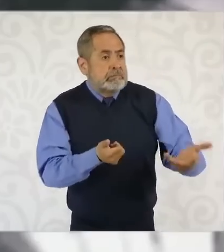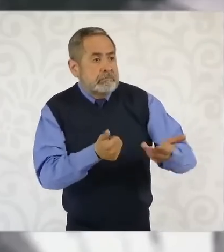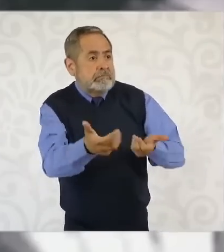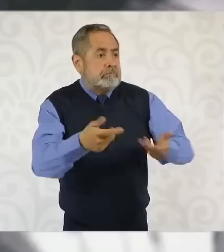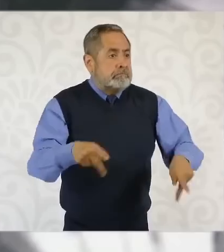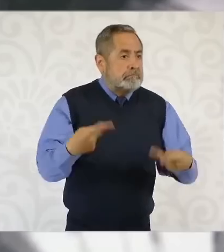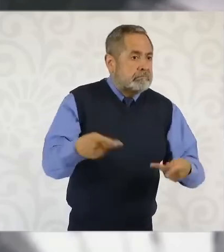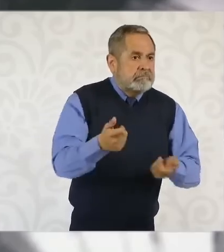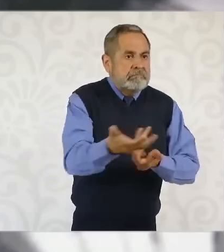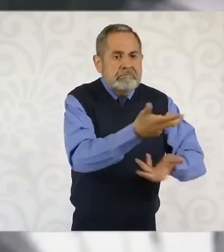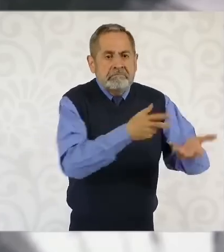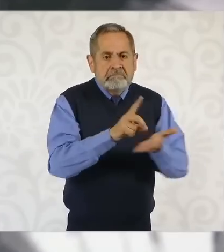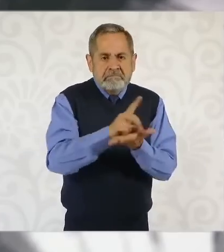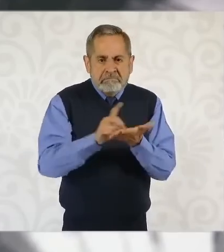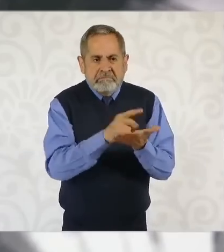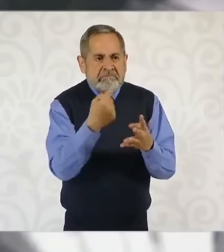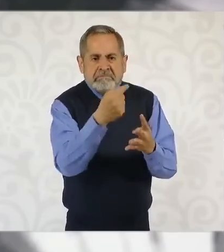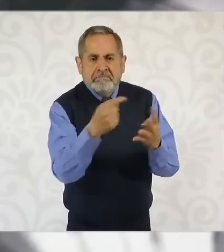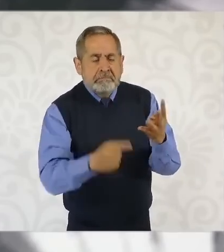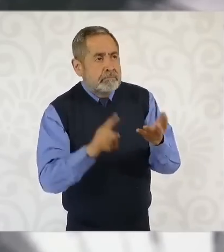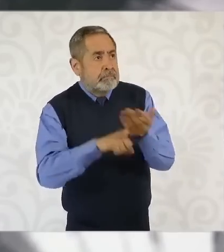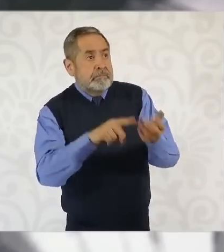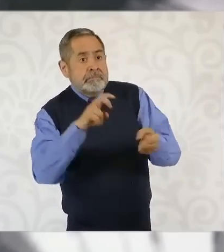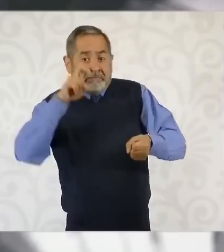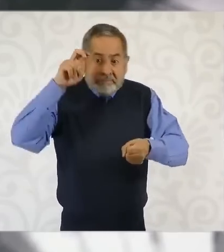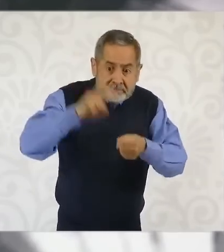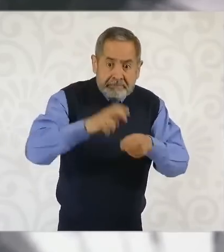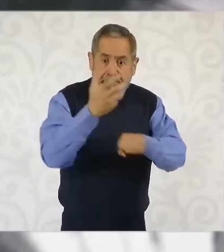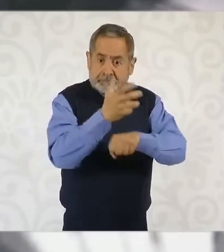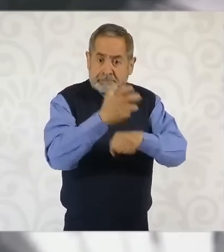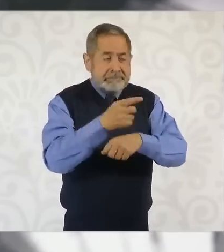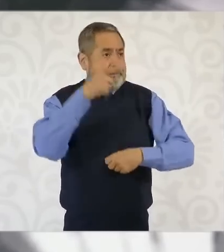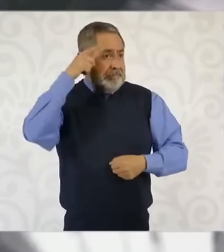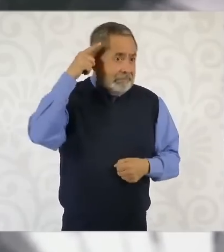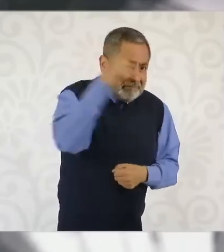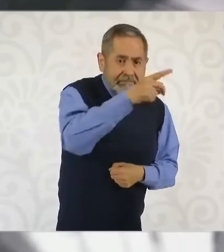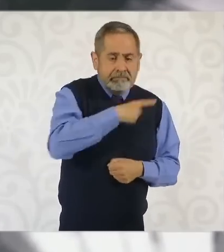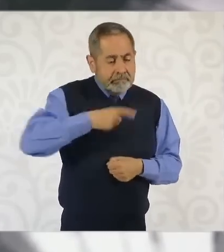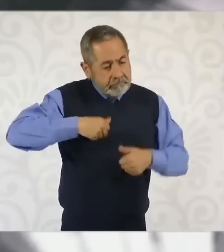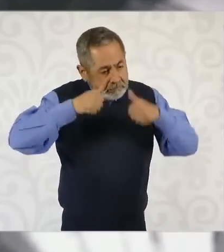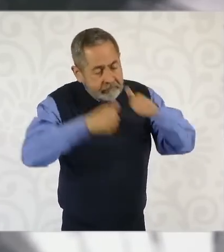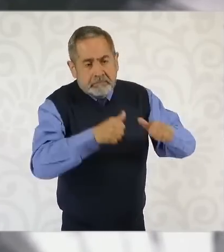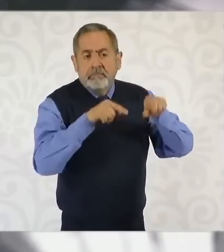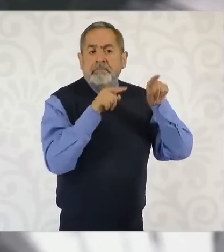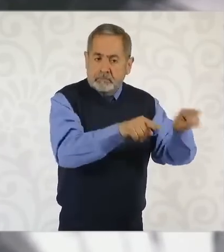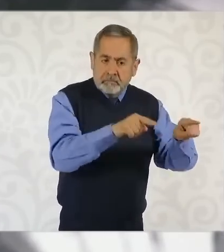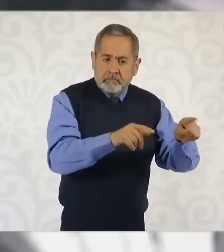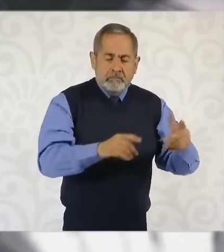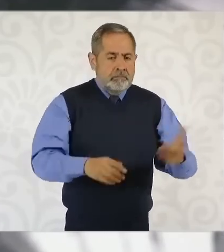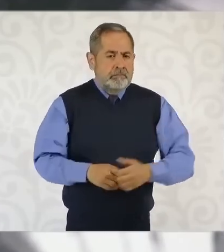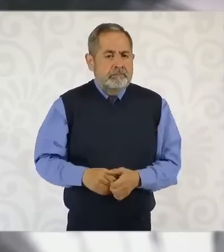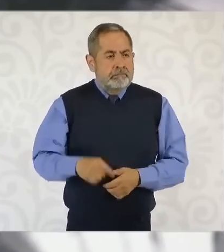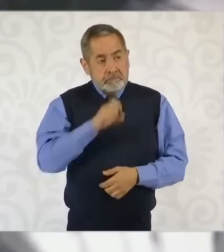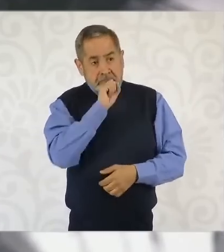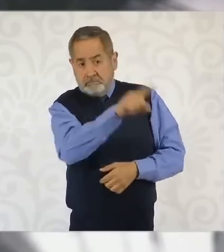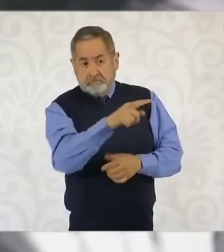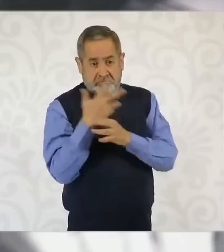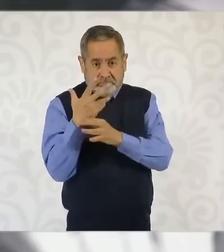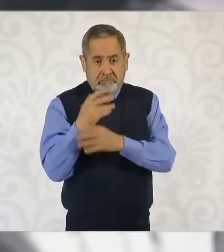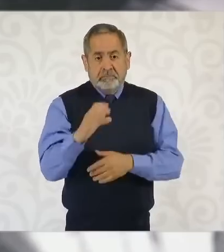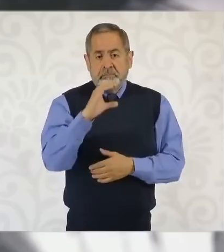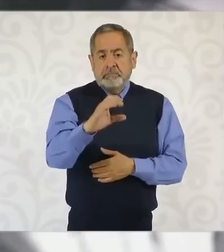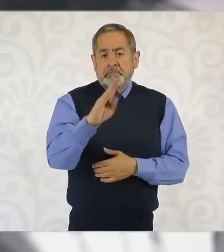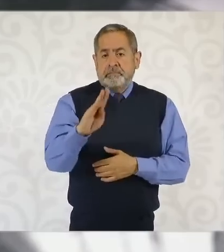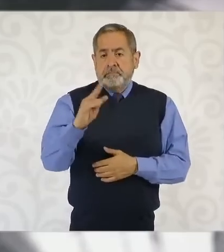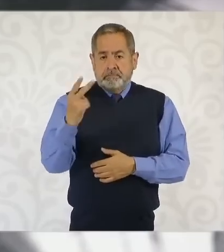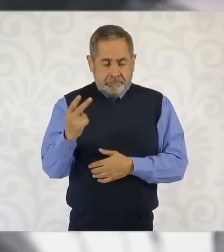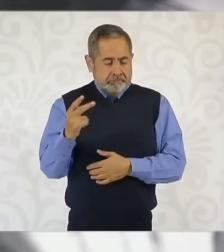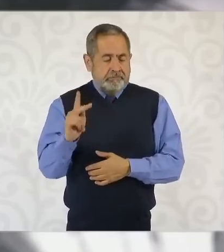otras drogas en su territorio envenenando a sus habitantes datos de cbp de 2024 publicados por